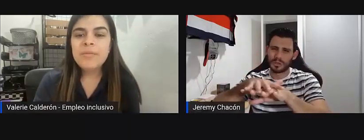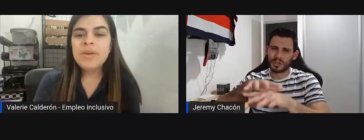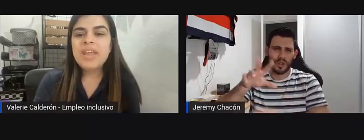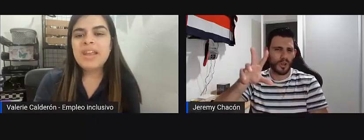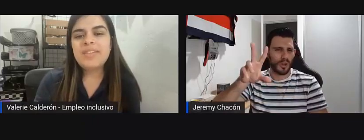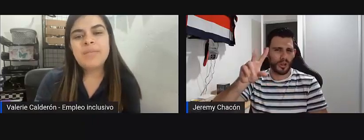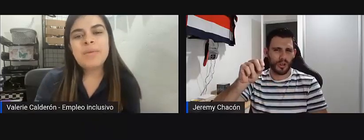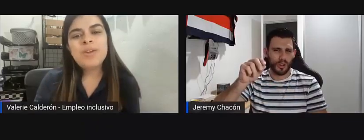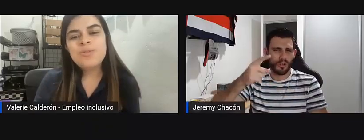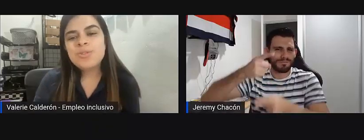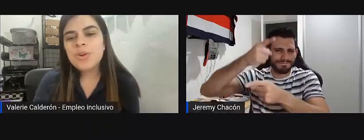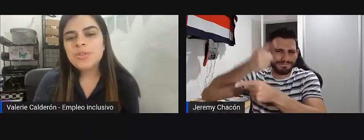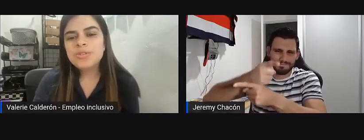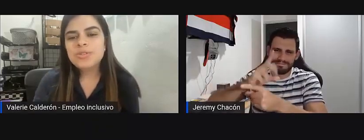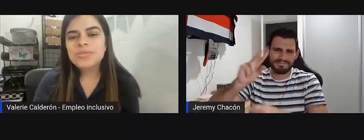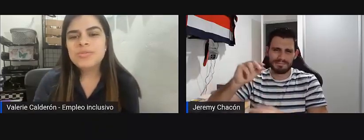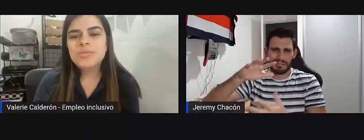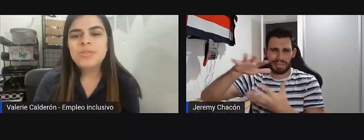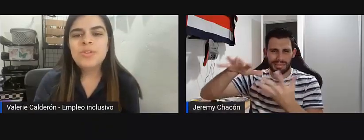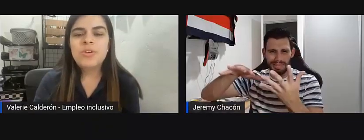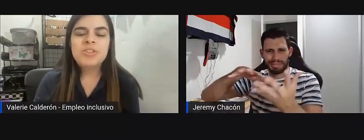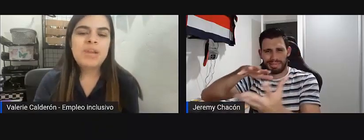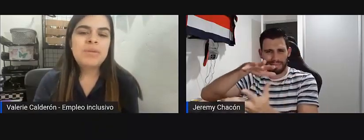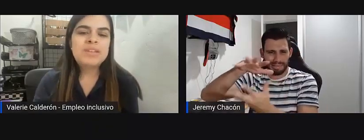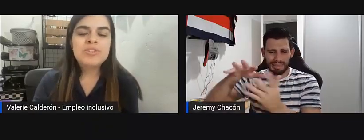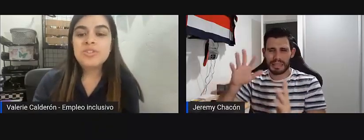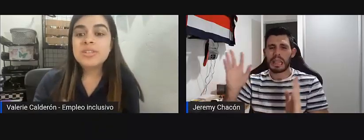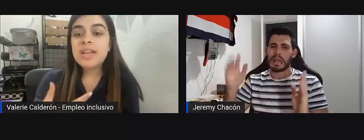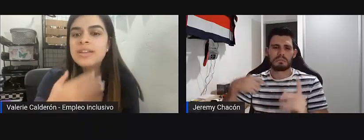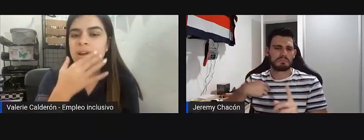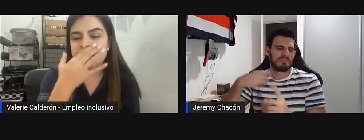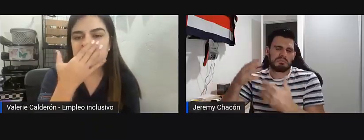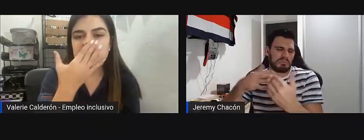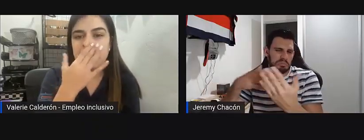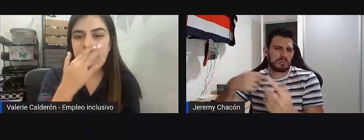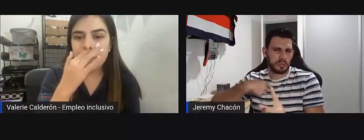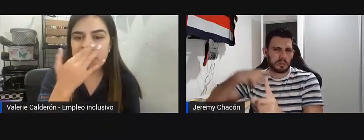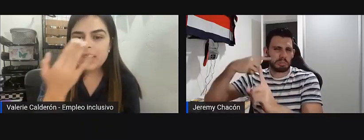Bray el tema de inclusión no tal vez no se estaba trabajando la manera correcta